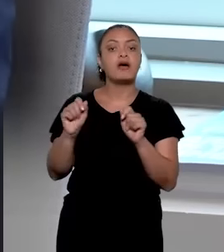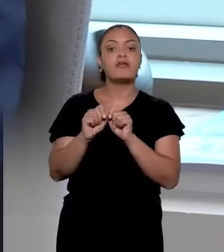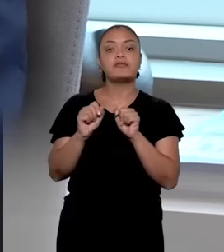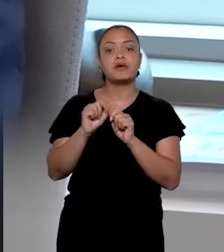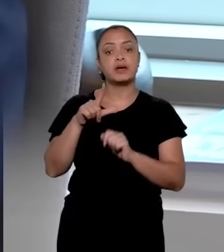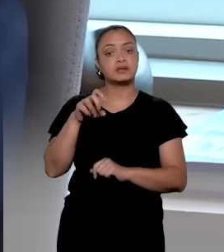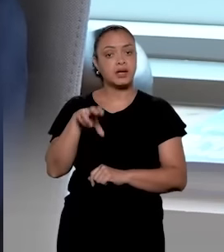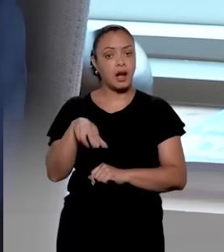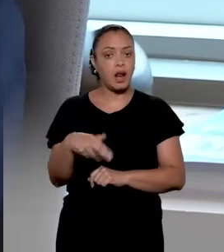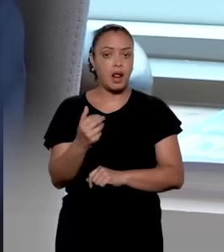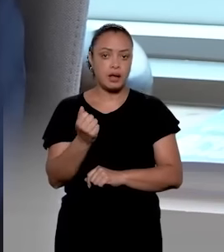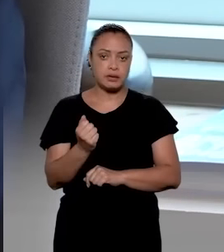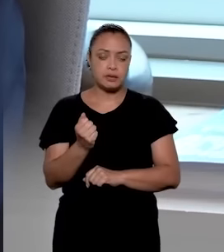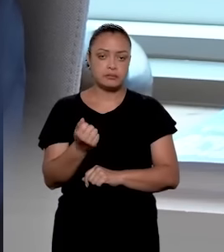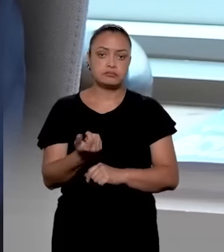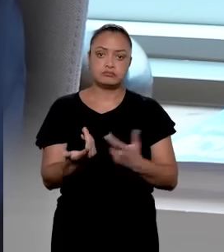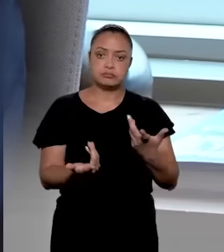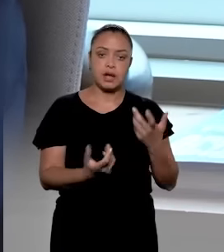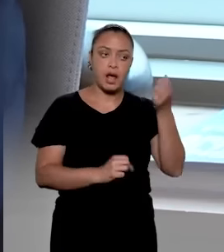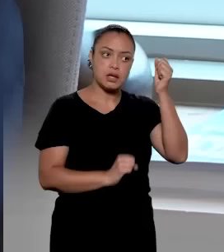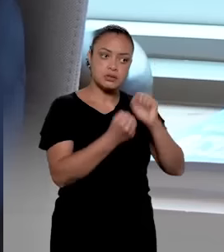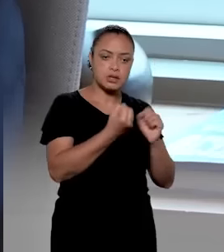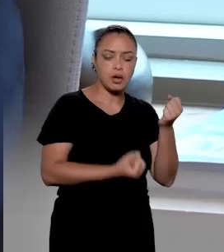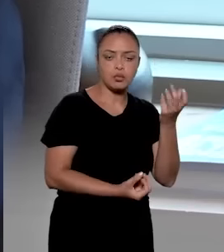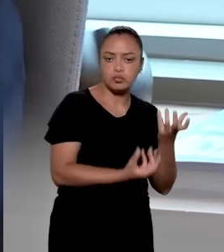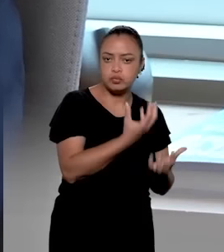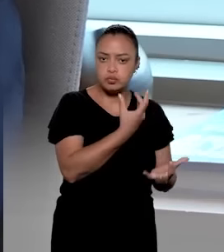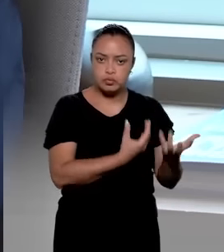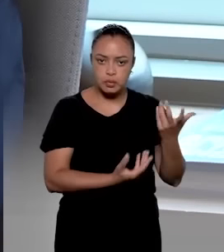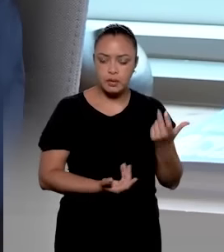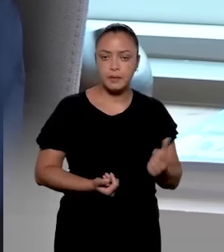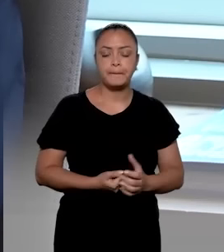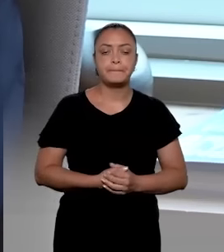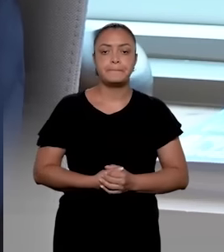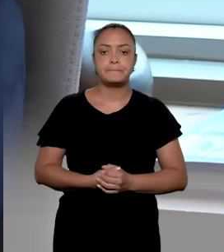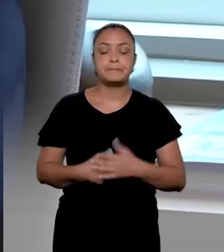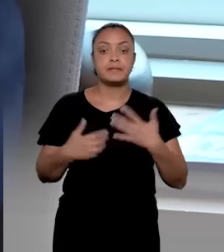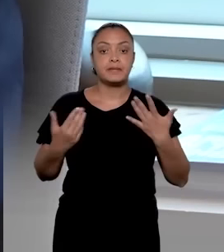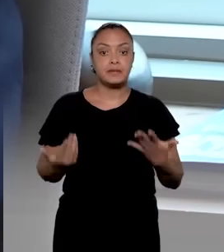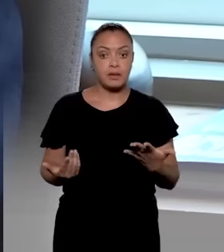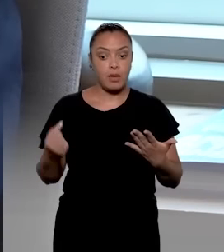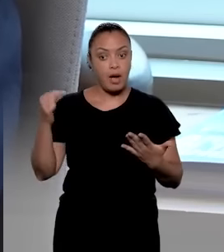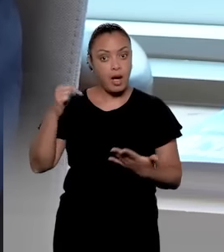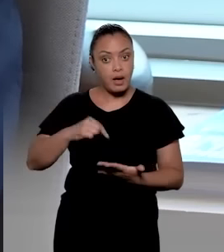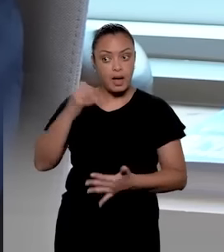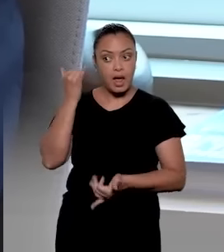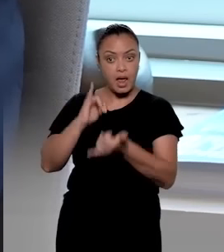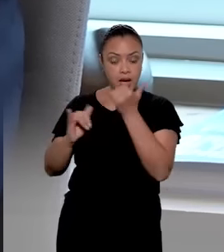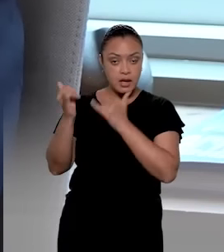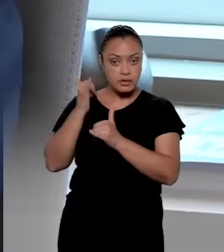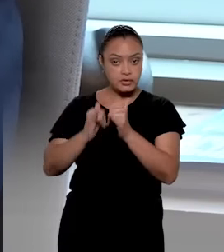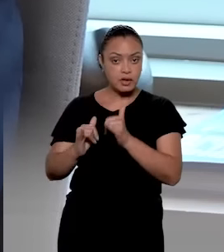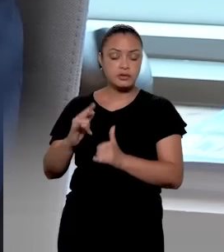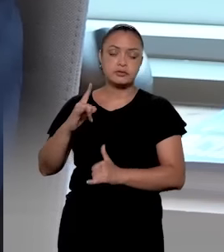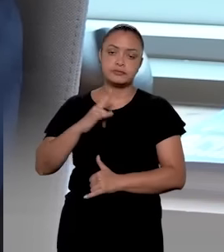lenha que vai para a siderúrgica etc. Então, a matriz energética brasileira